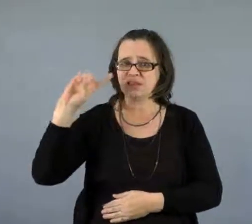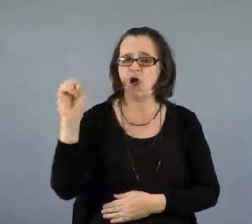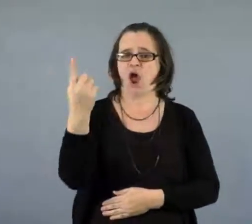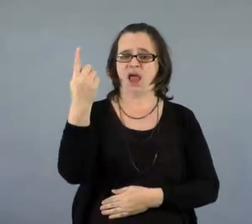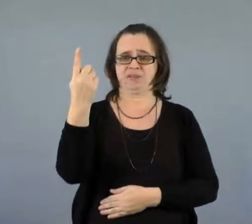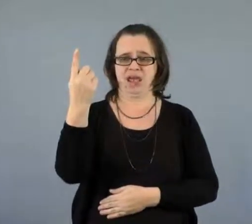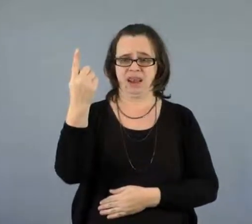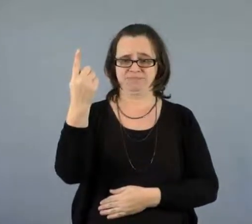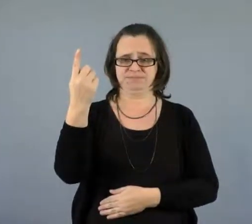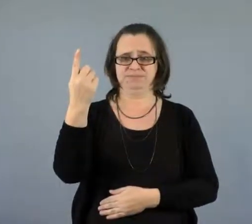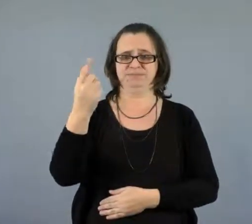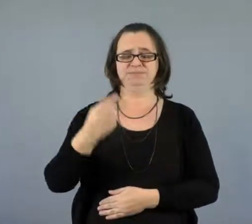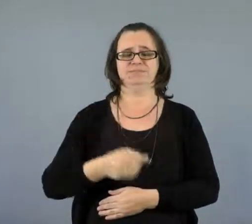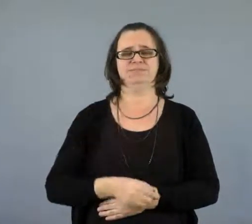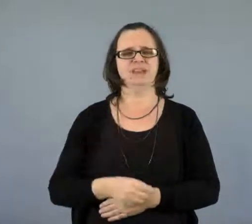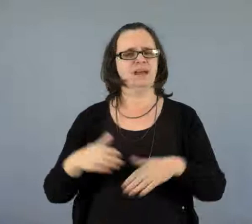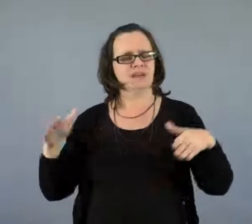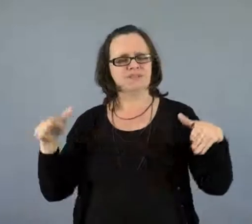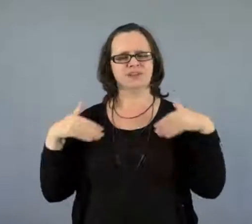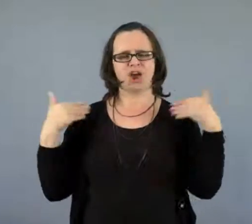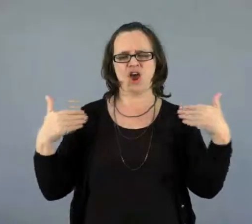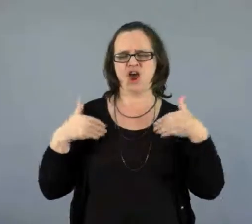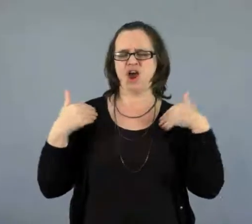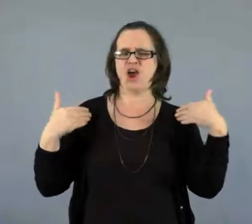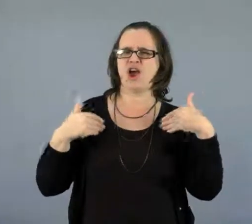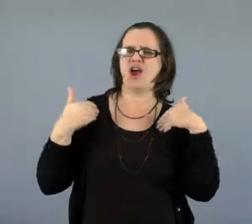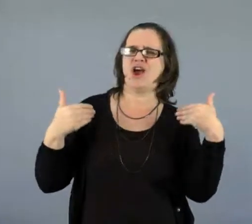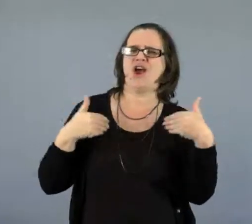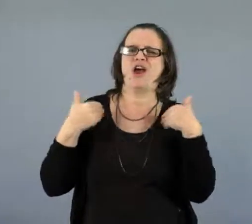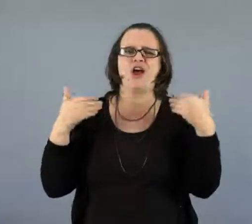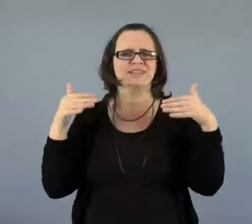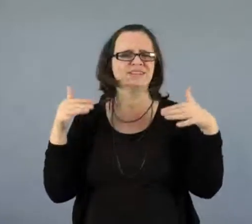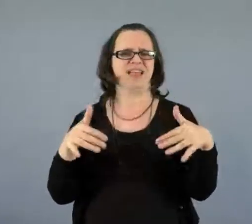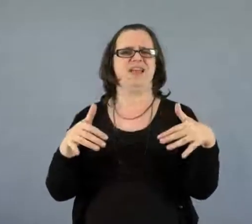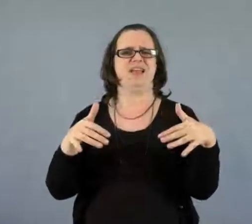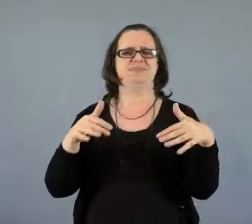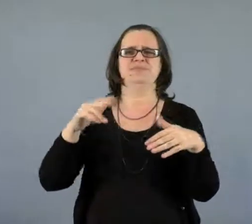Ich sag es nochmal: Freude ist bei uns